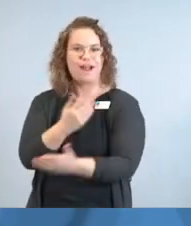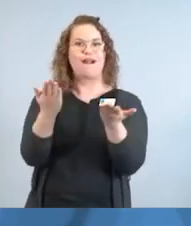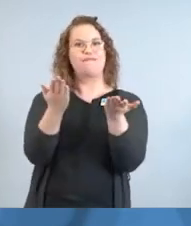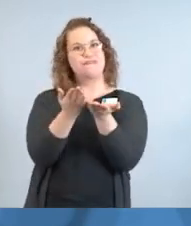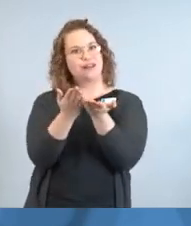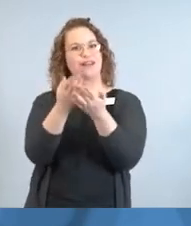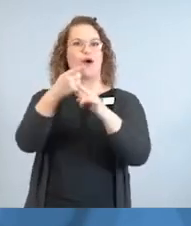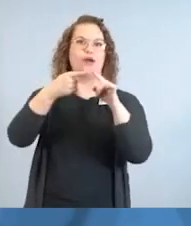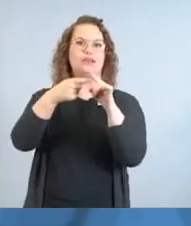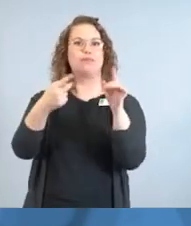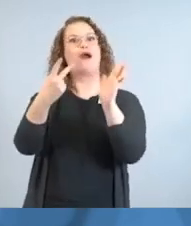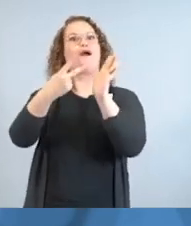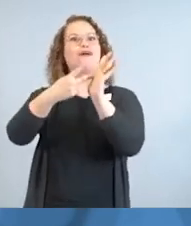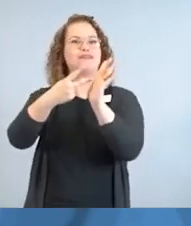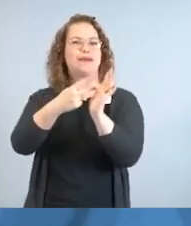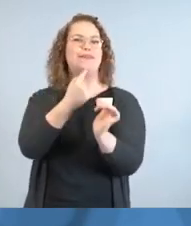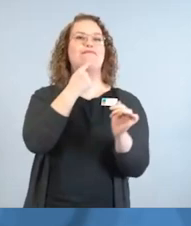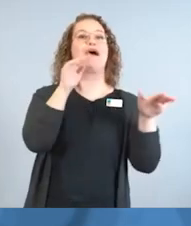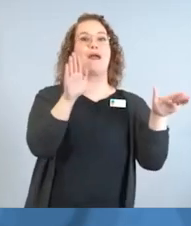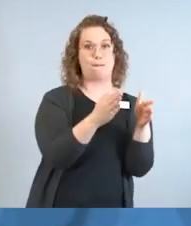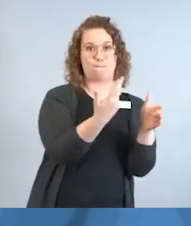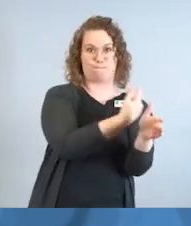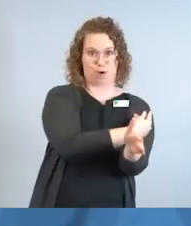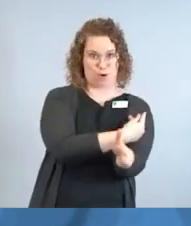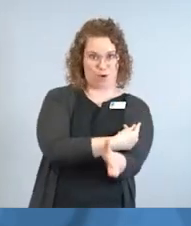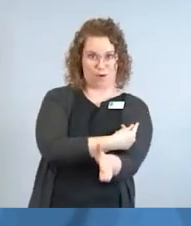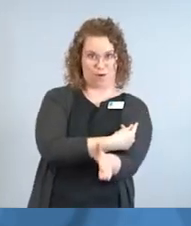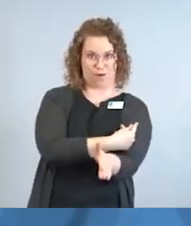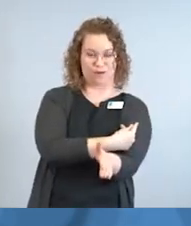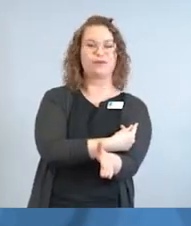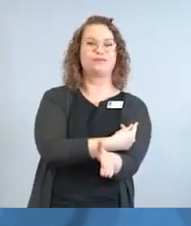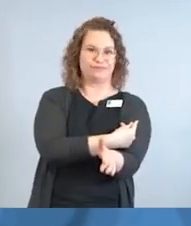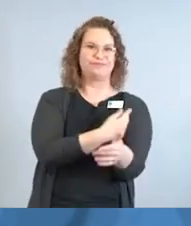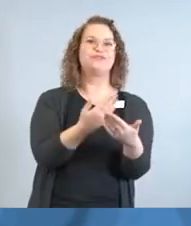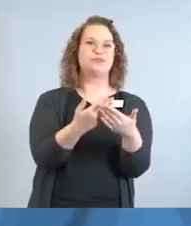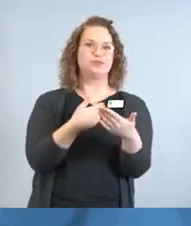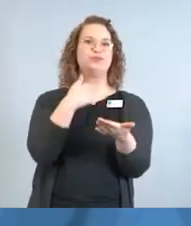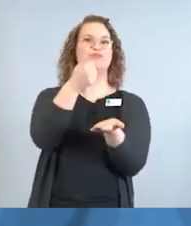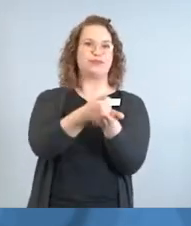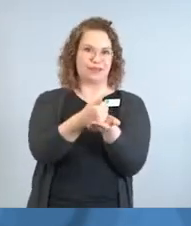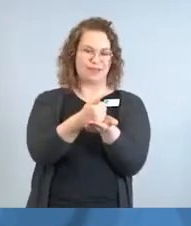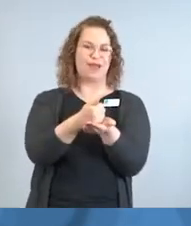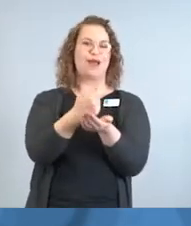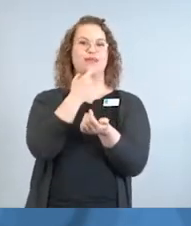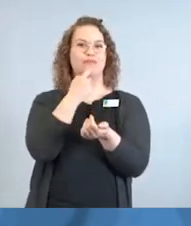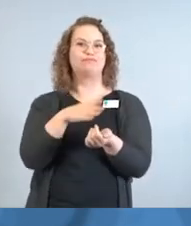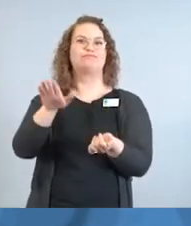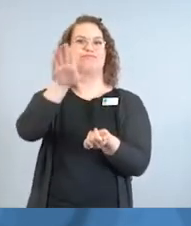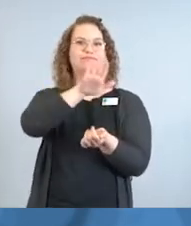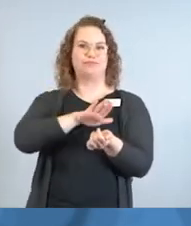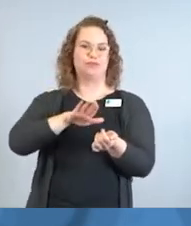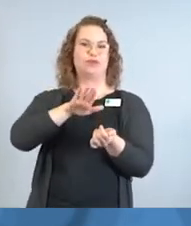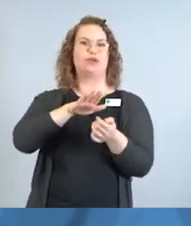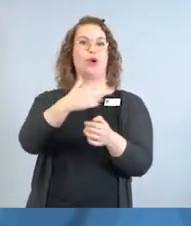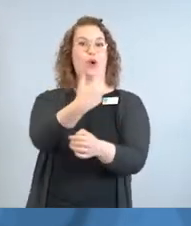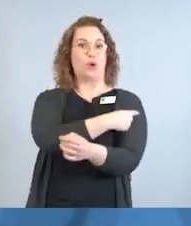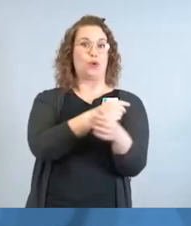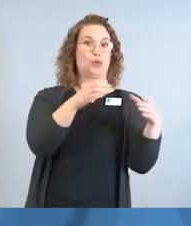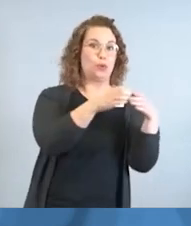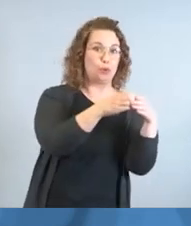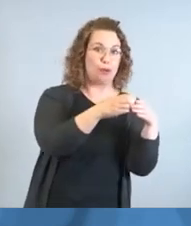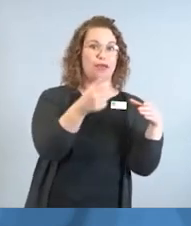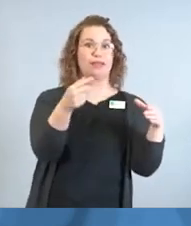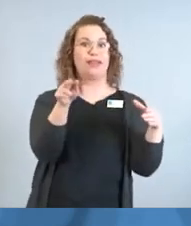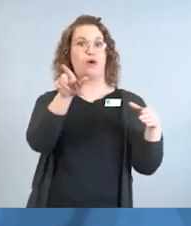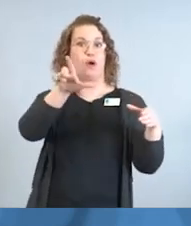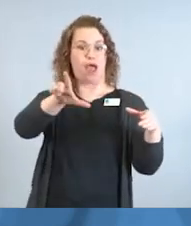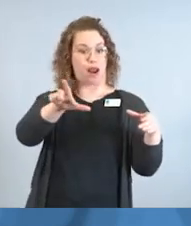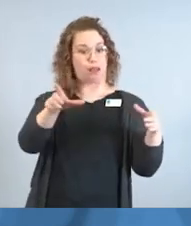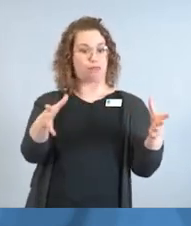Tämän perusteella päätettiin, kansallisen rokotusasiantuntijaryhmän ja THL:n suosituksella, että pidennetään aikaväliä.